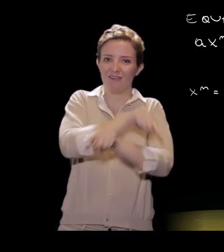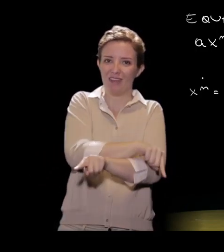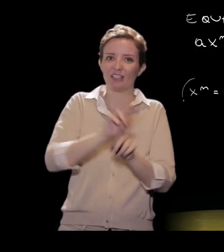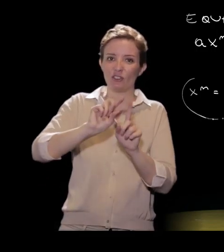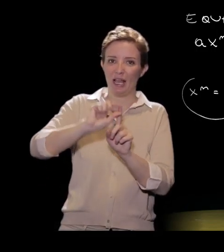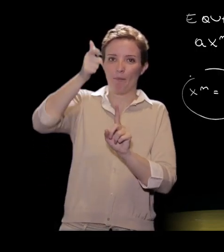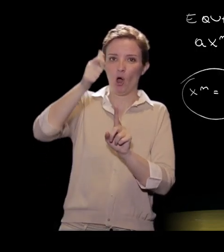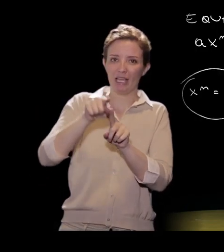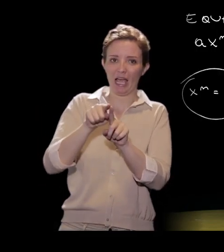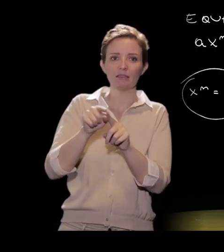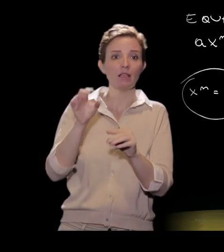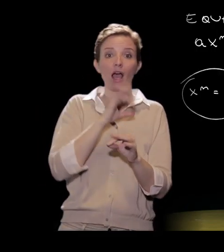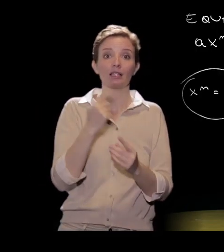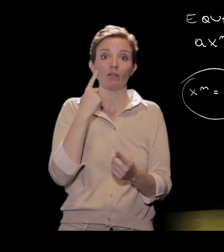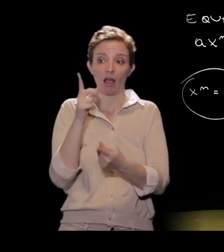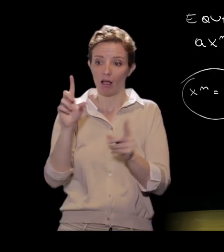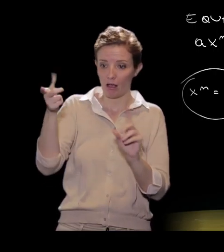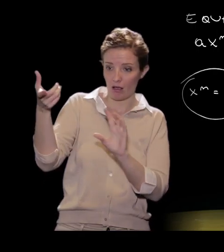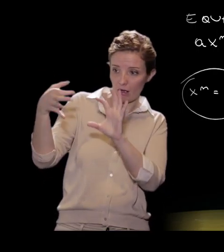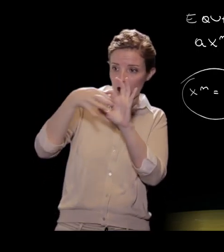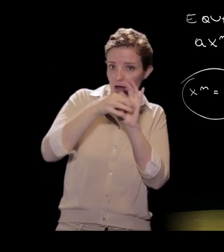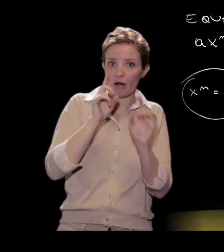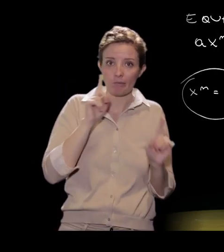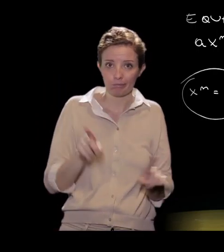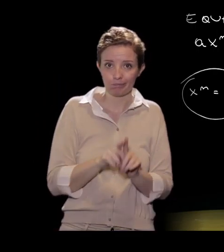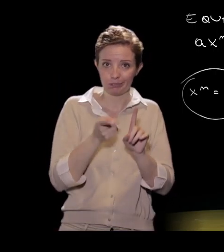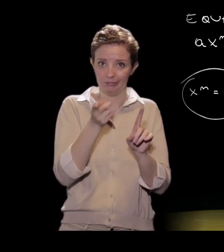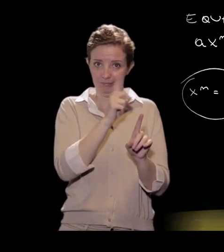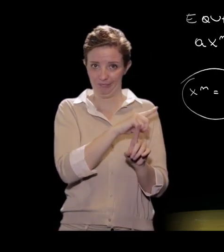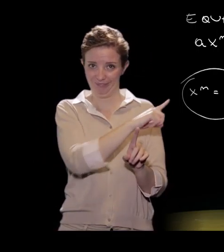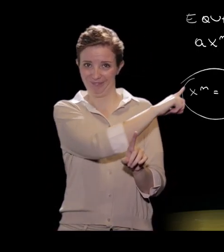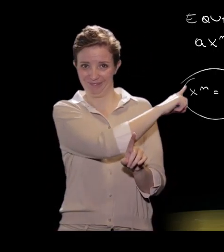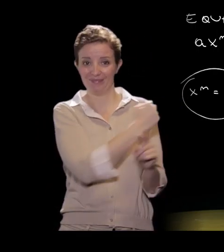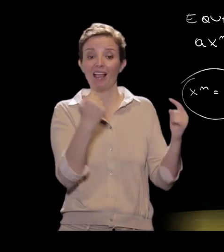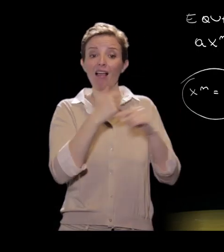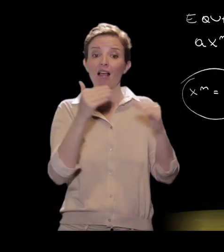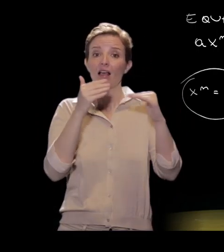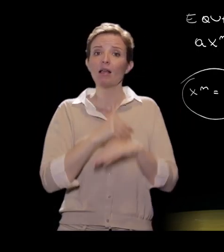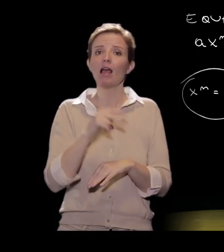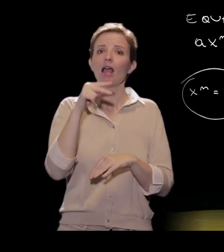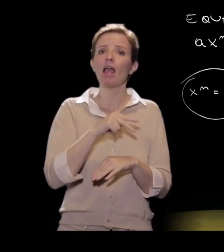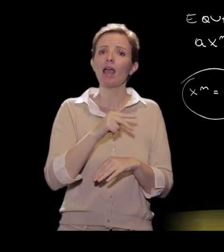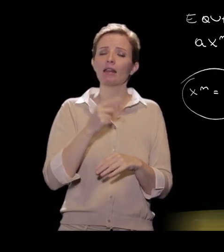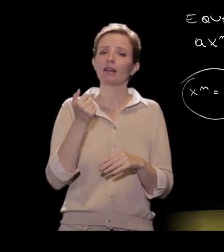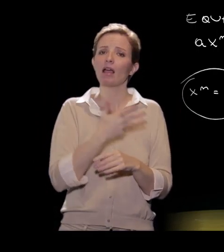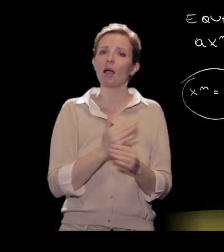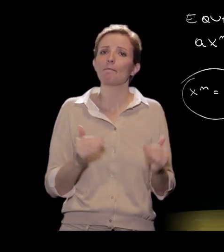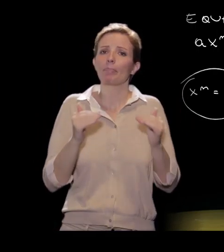e qui torna lo stesso concetto. Per quanto riguarda n pari, invece, dobbiamo fare un'altra distinzione